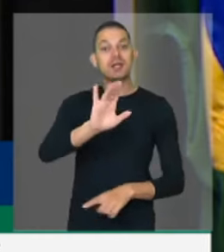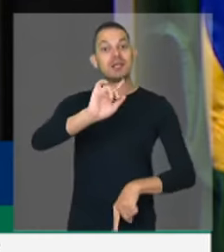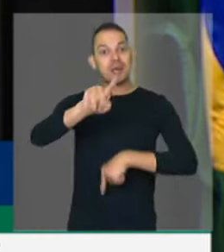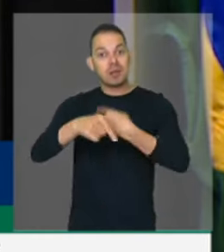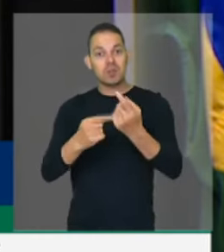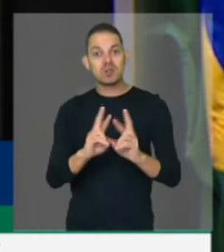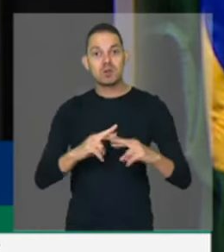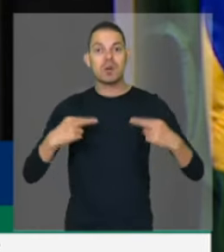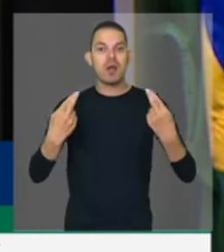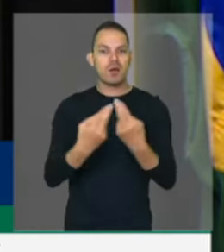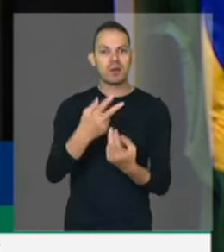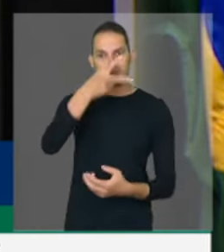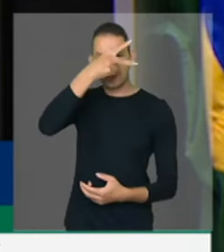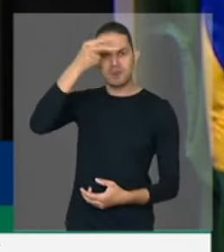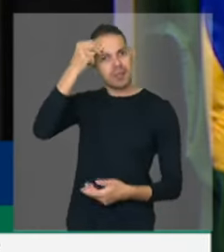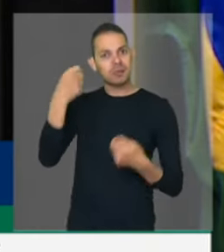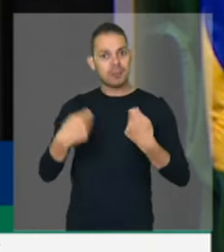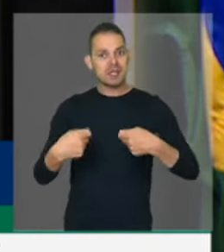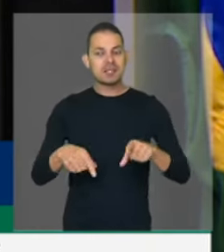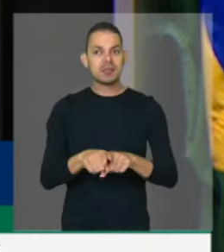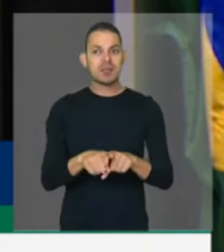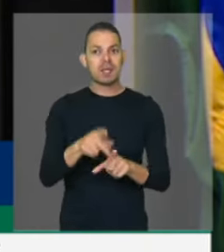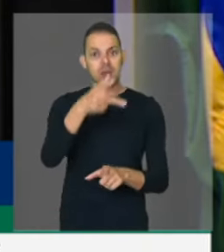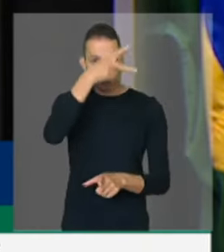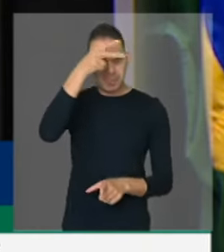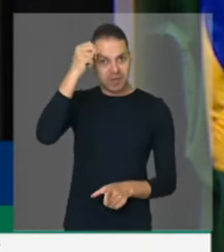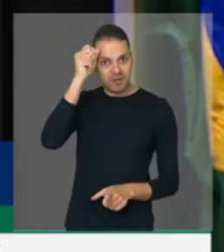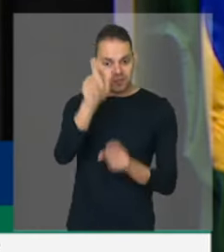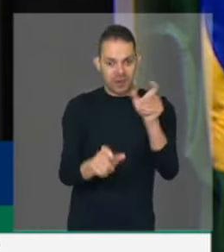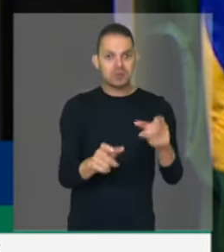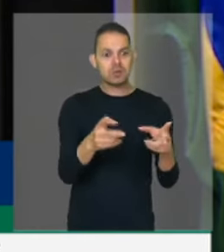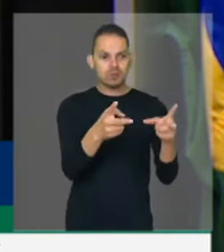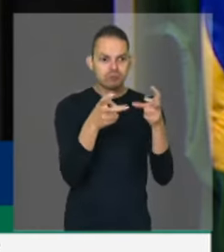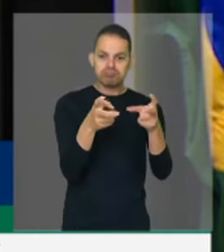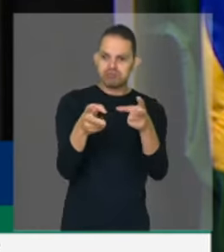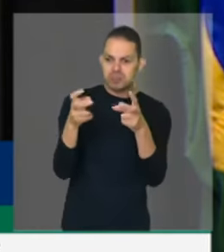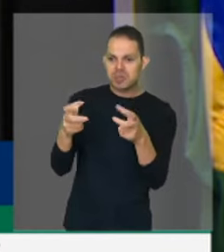COBRADOS TAMBÉM PELA POPULAÇÃO, ALGUNS, DESESPERADOS, PORQUE NÃO HÁ